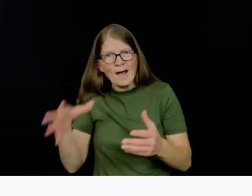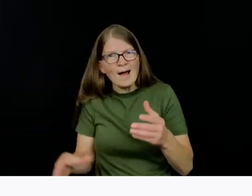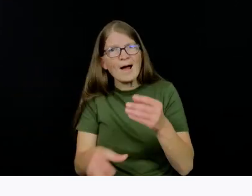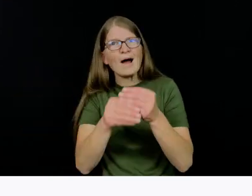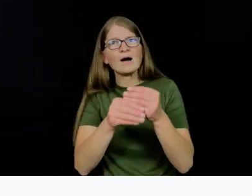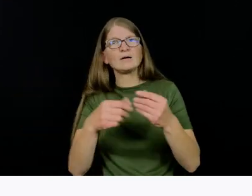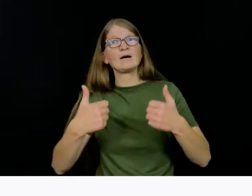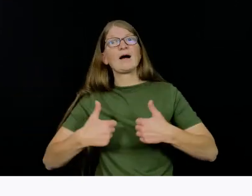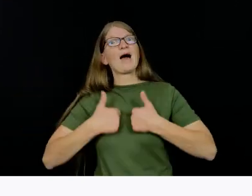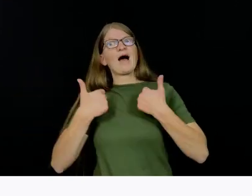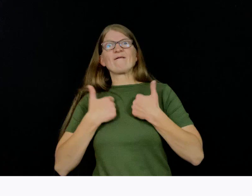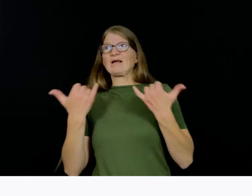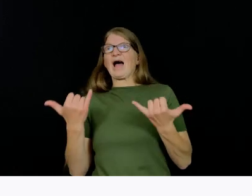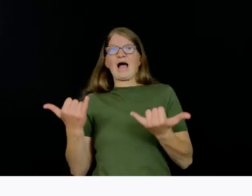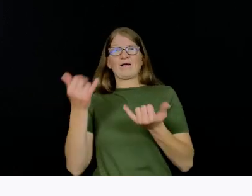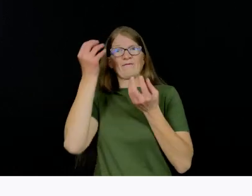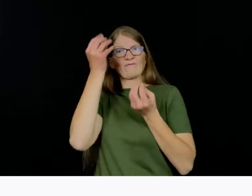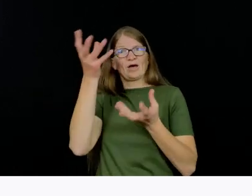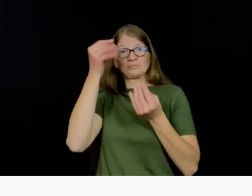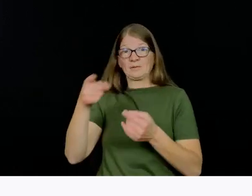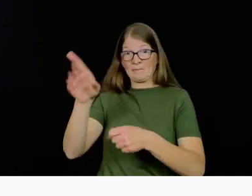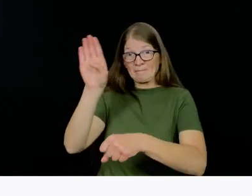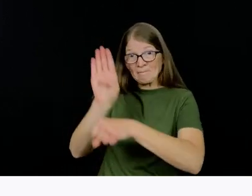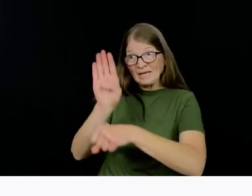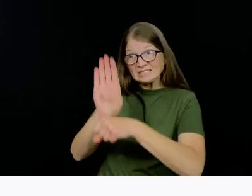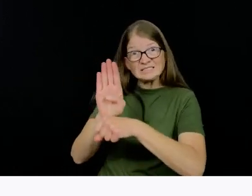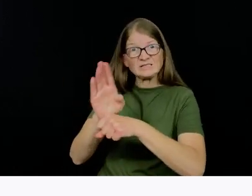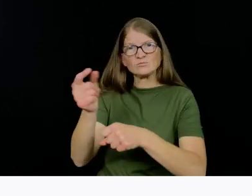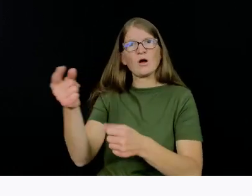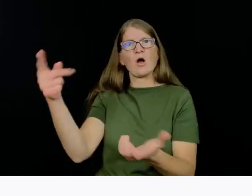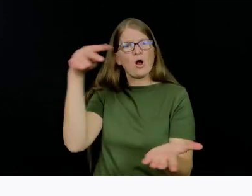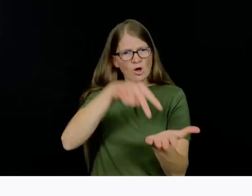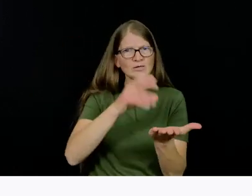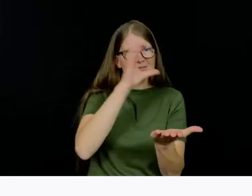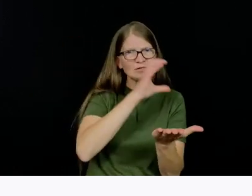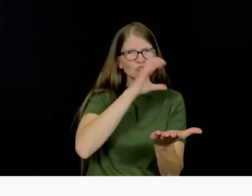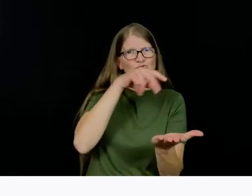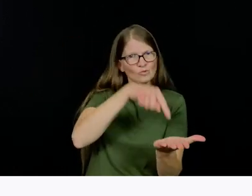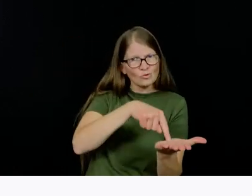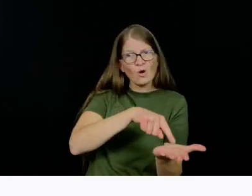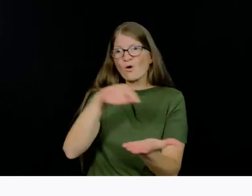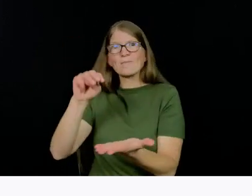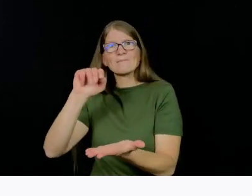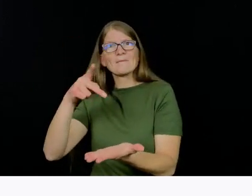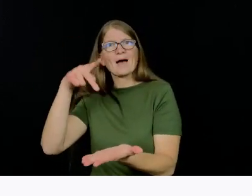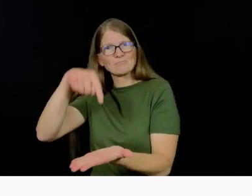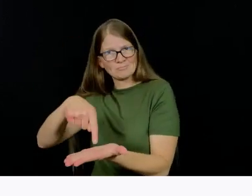بما في ذلك المطاعم والمتاجر، بحلول نهاية العام نعلن اليوم أنه قريبًا في خرائط Google